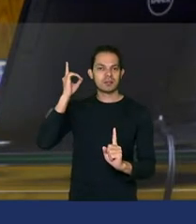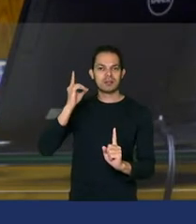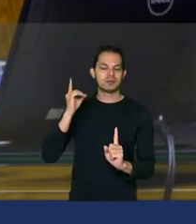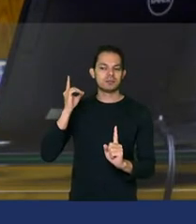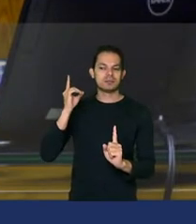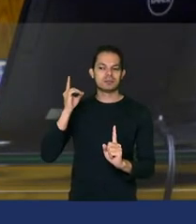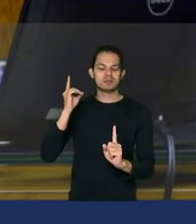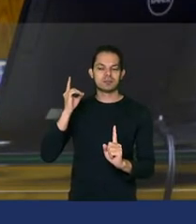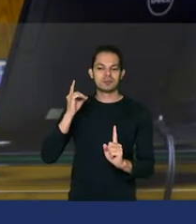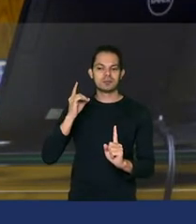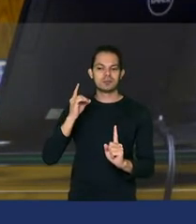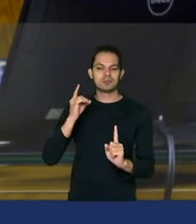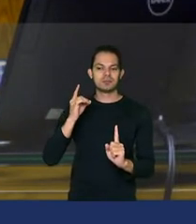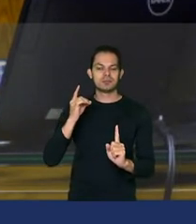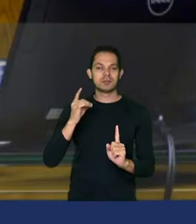CONVIDAR PARA FAZER USO DA FALA O DEPUTADO FEDERAL DA